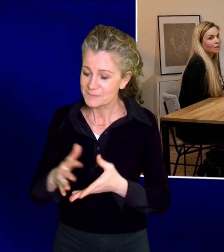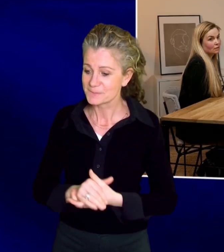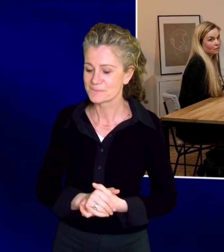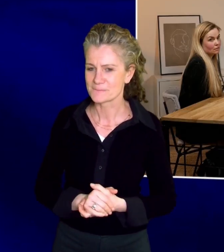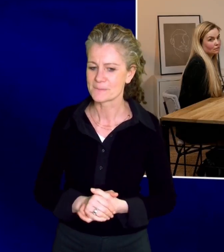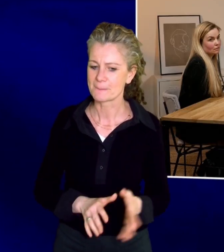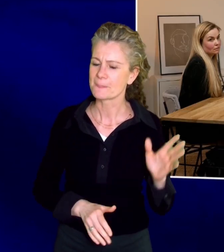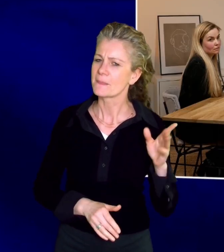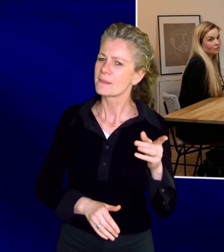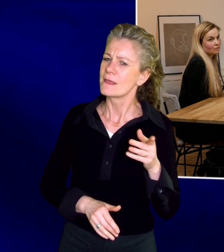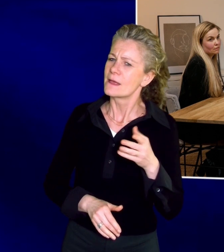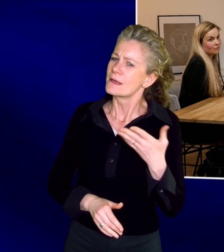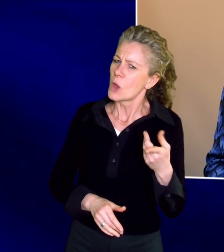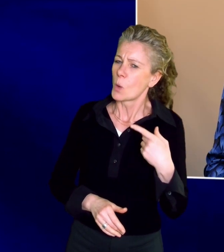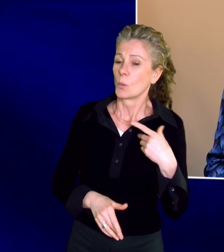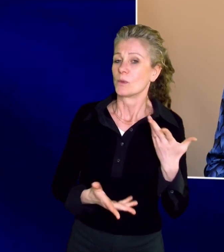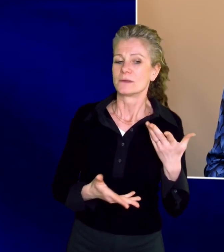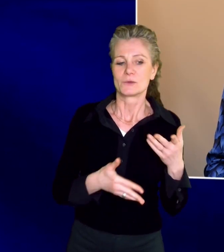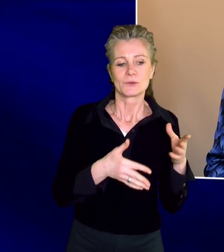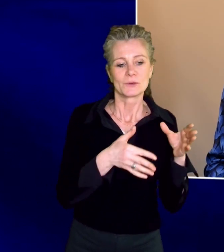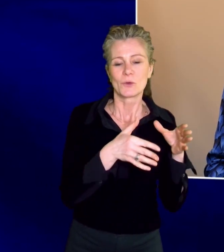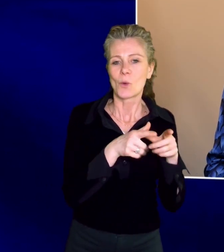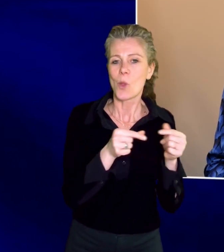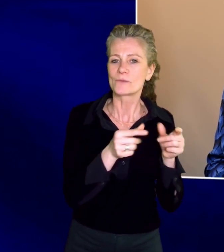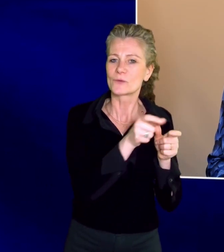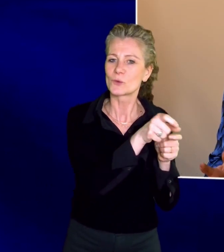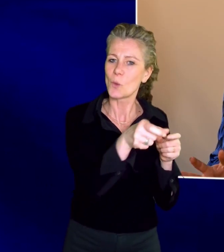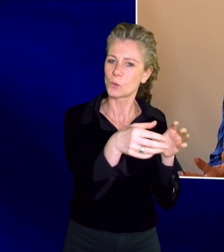Nou, het contact met lotgenoten. Ik heb dat heel lang ook afgehouden.